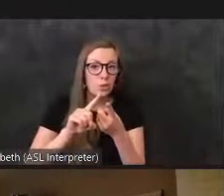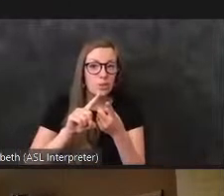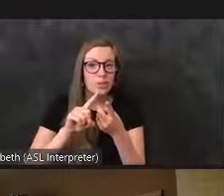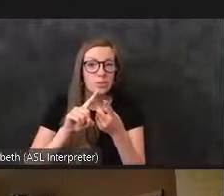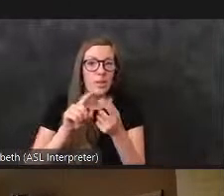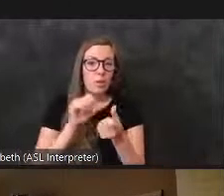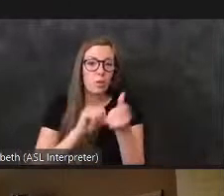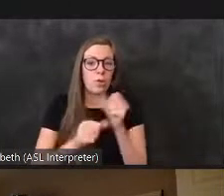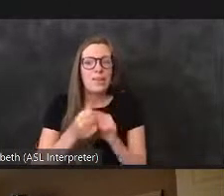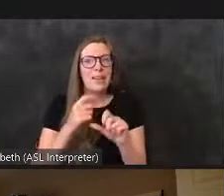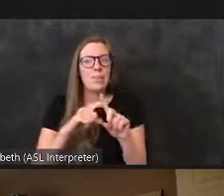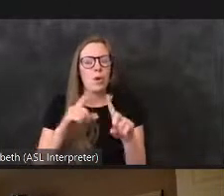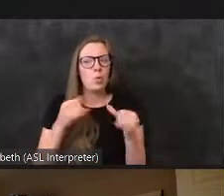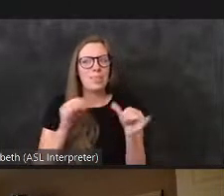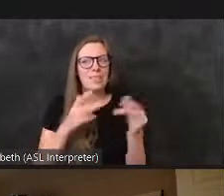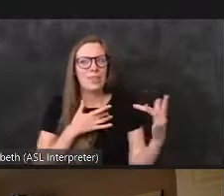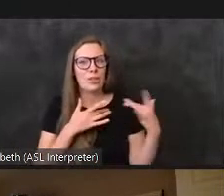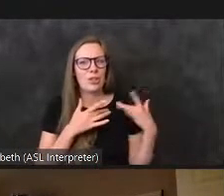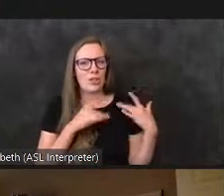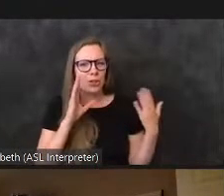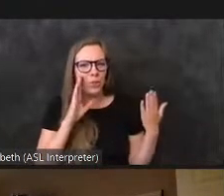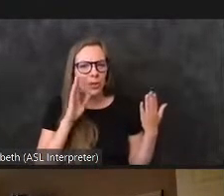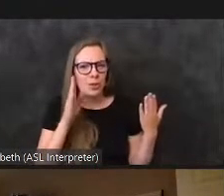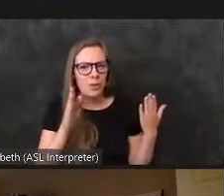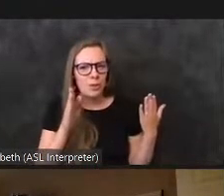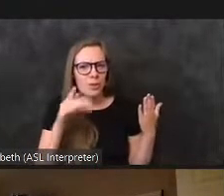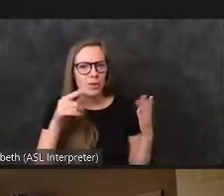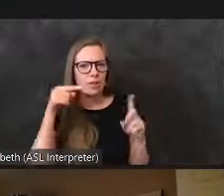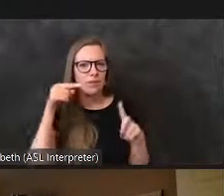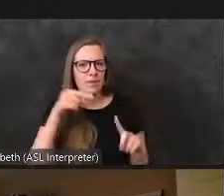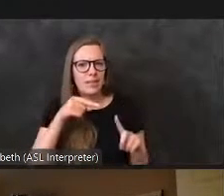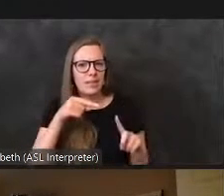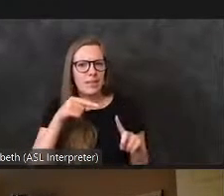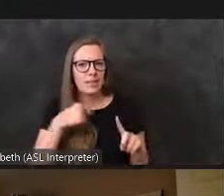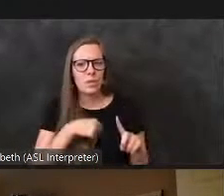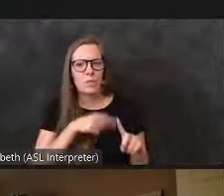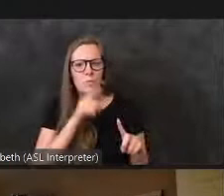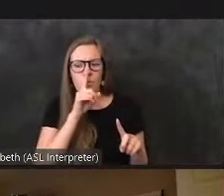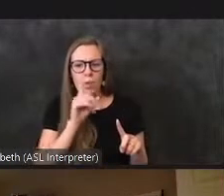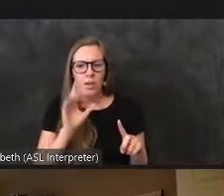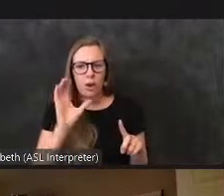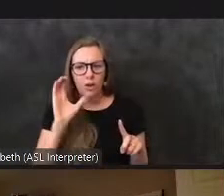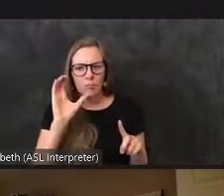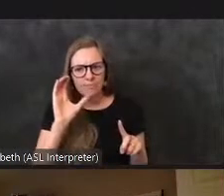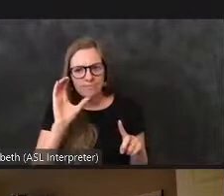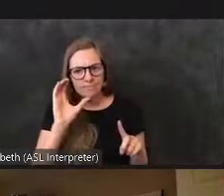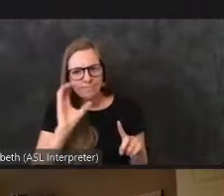La disminución de. De los suicidios. Nos preocupa el futuro que se ve en esta área.